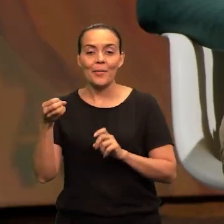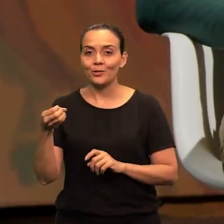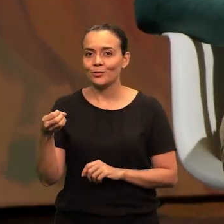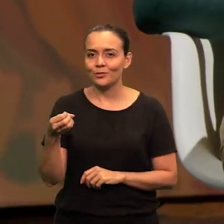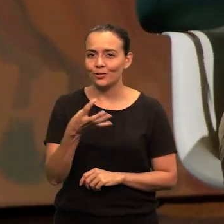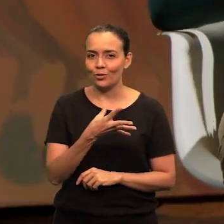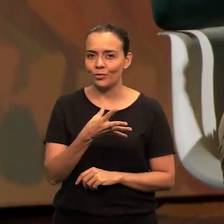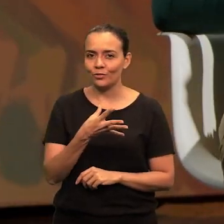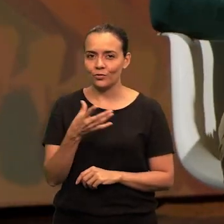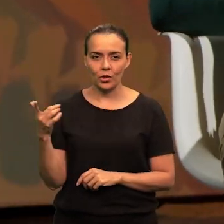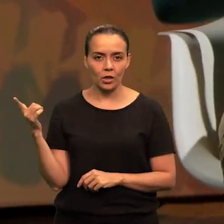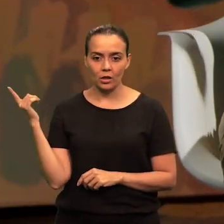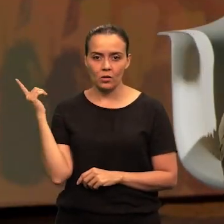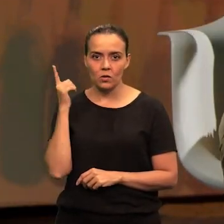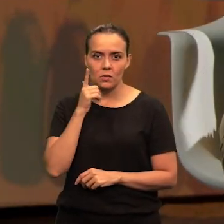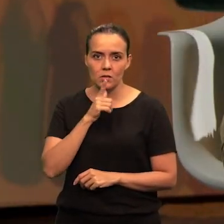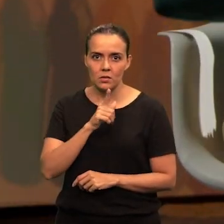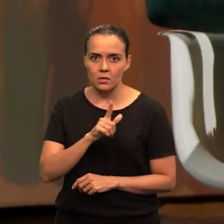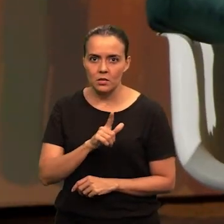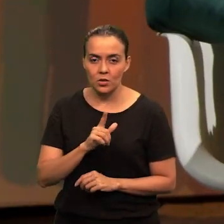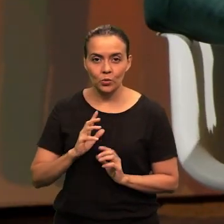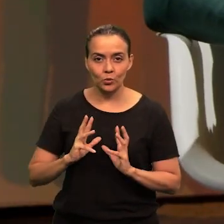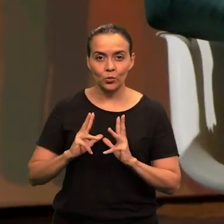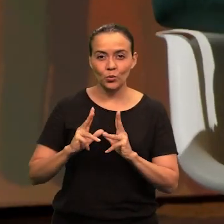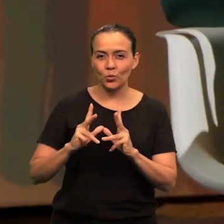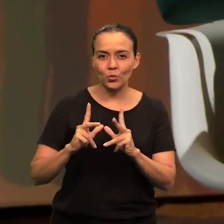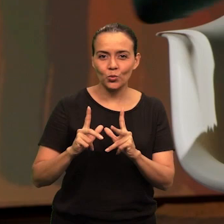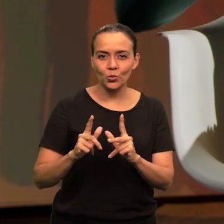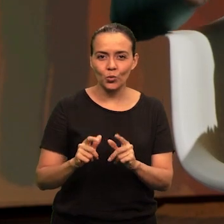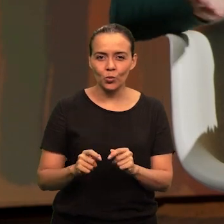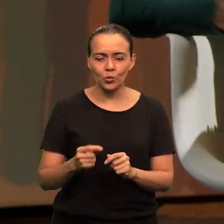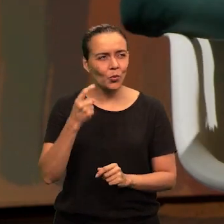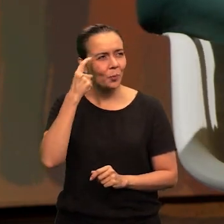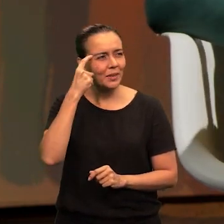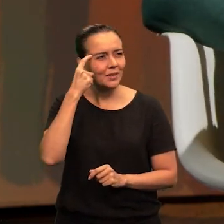e que avançou e que nos alcançou tão rapidamente, entre tantas abordagens